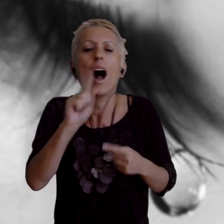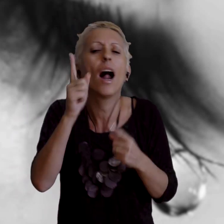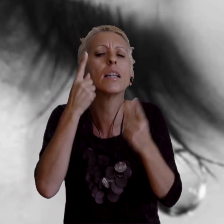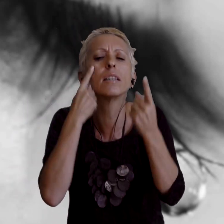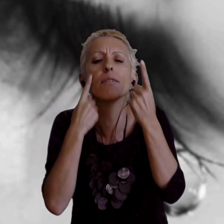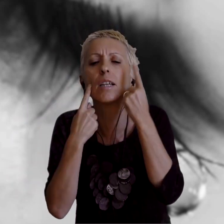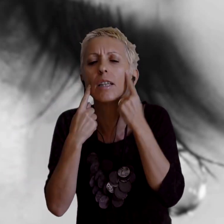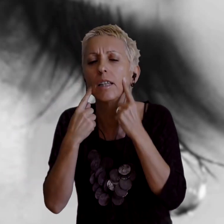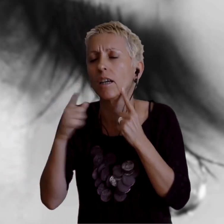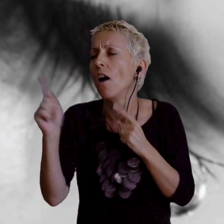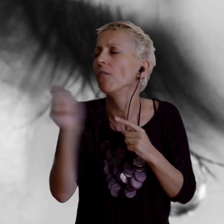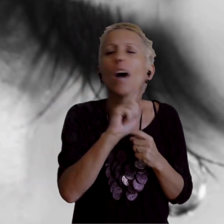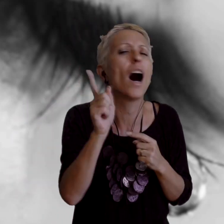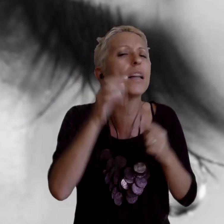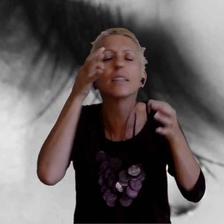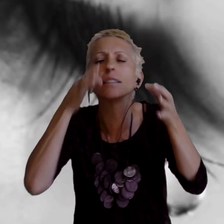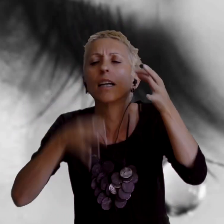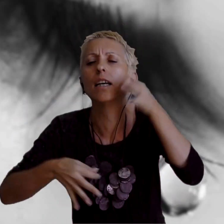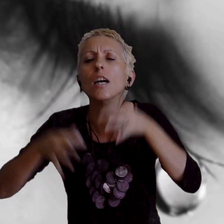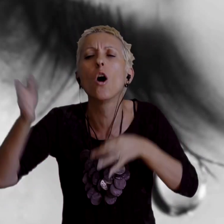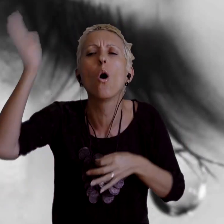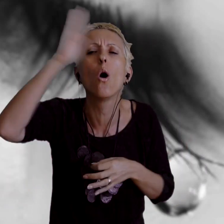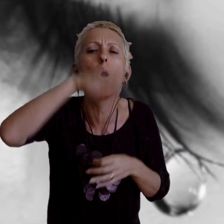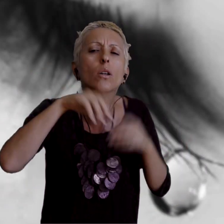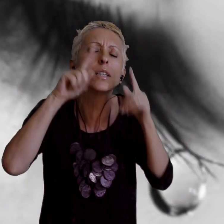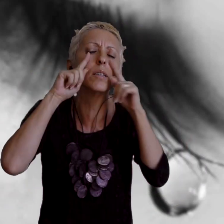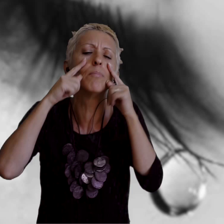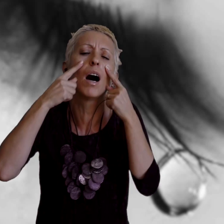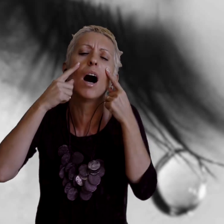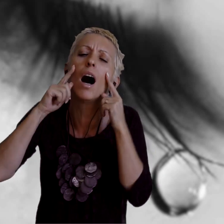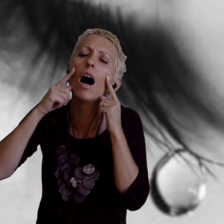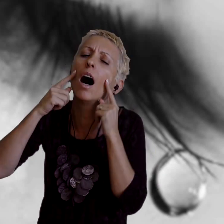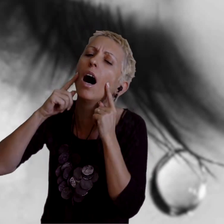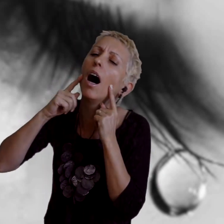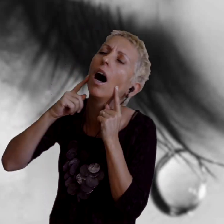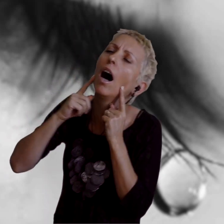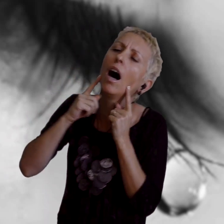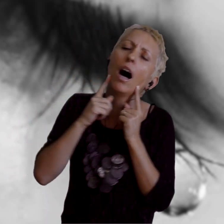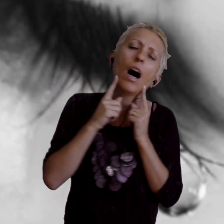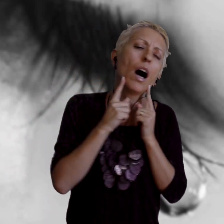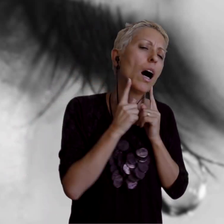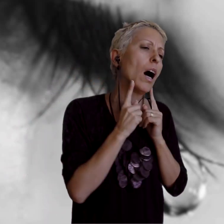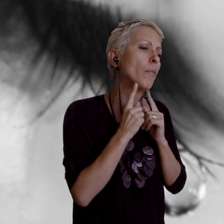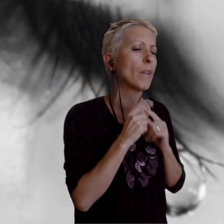אל תבכי ואל תזילי עוד דמעה